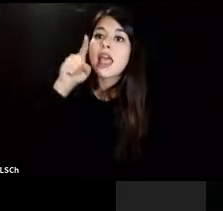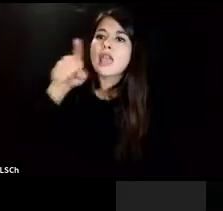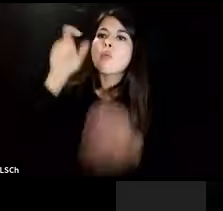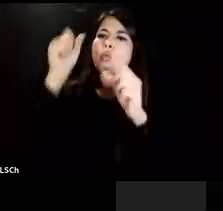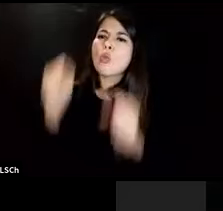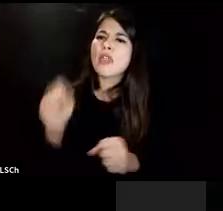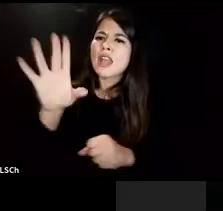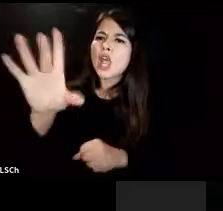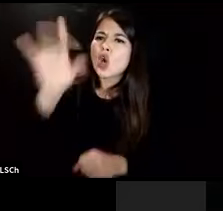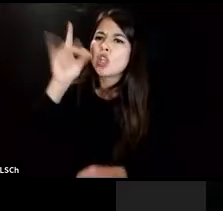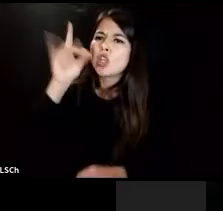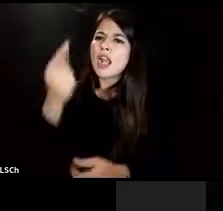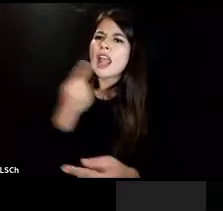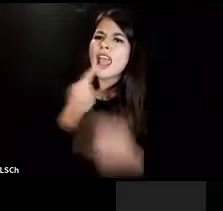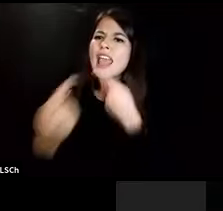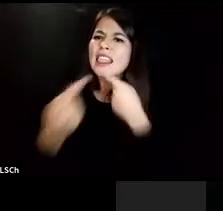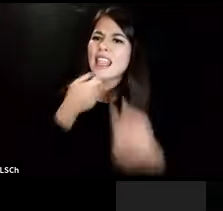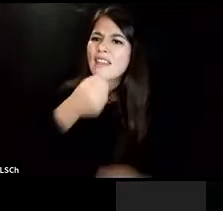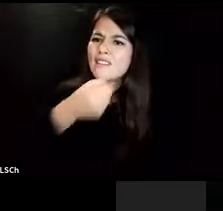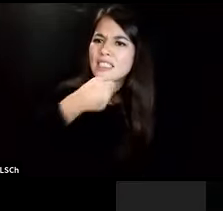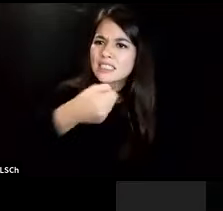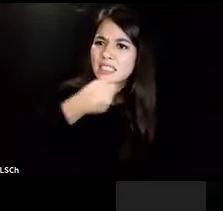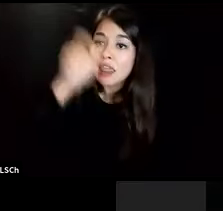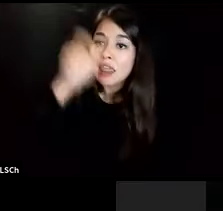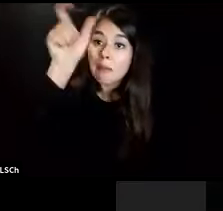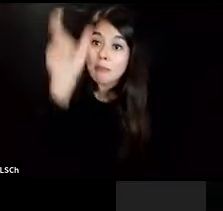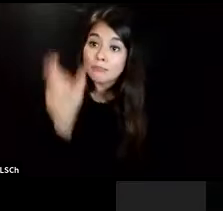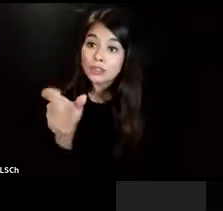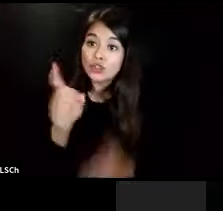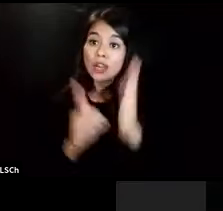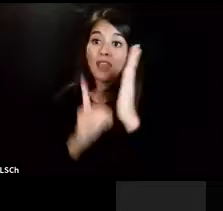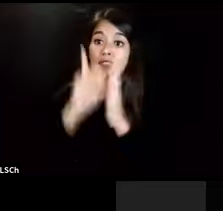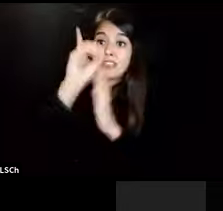distintos cuentos, o los que están en Chile que se acerquen a la biblioteca